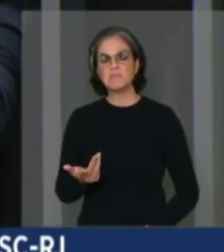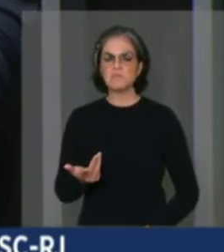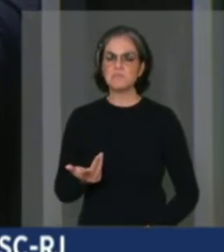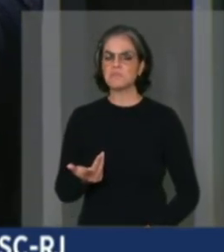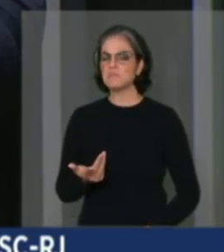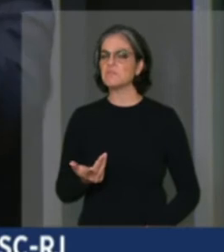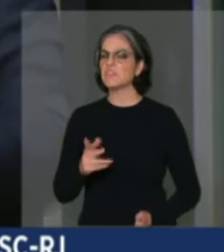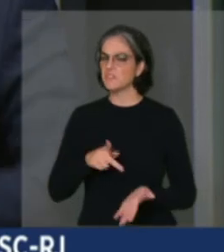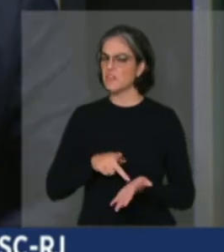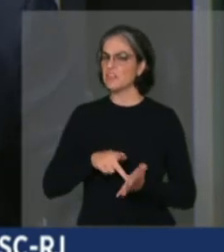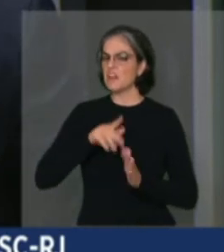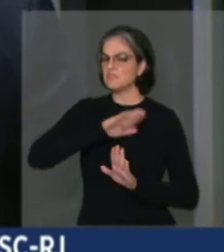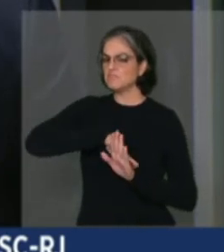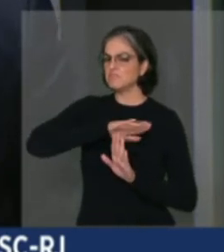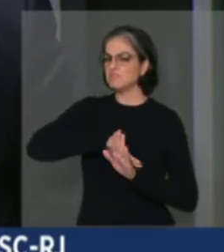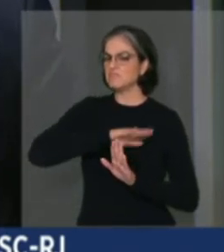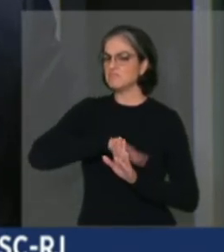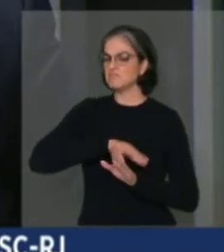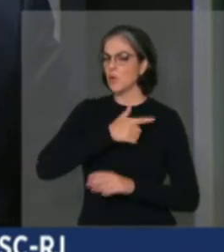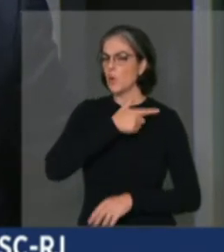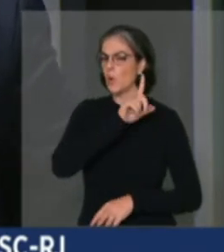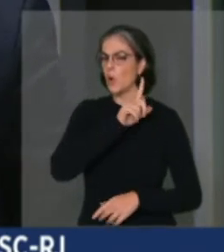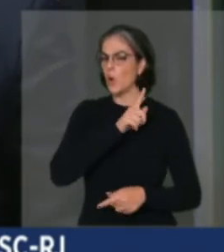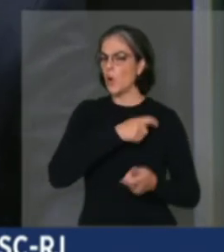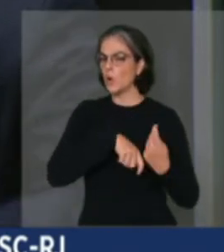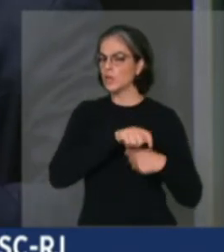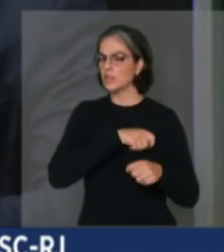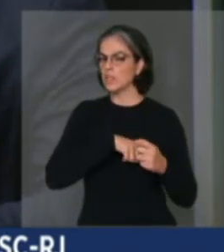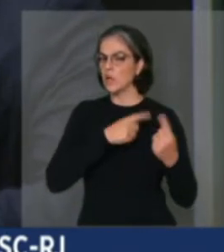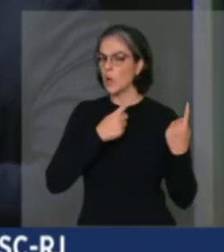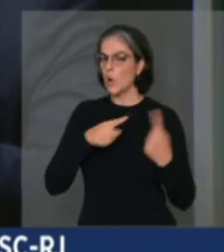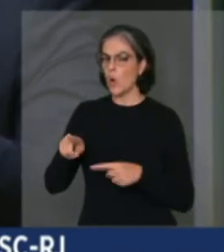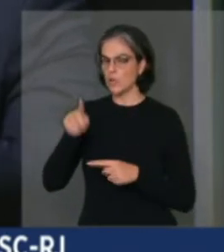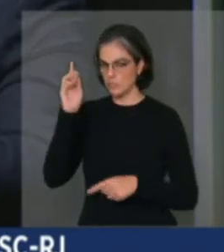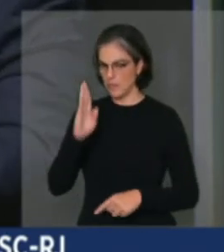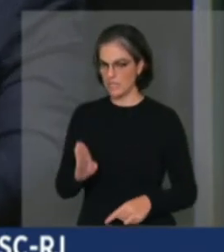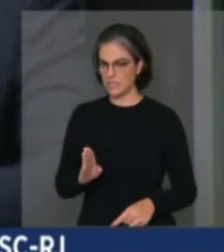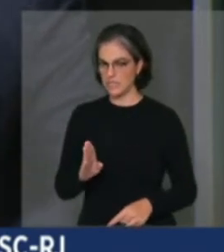ARMANDO ALGUMA COISA CONTRA O BRASIL. VOCÊS QUEREM ROUBAR A NAÇÃO NOVAMENTE? QUEREM